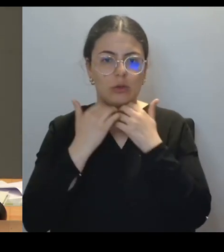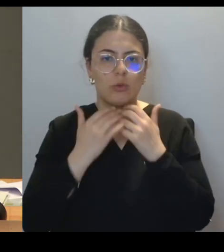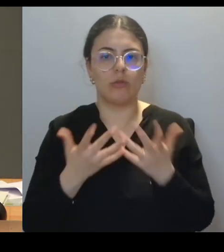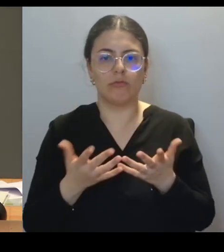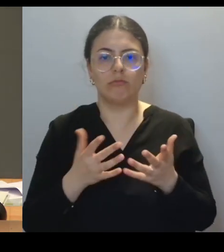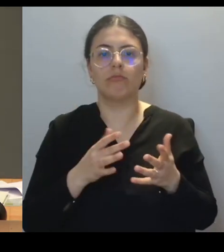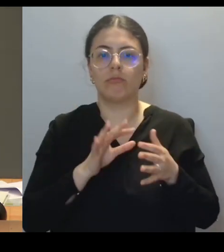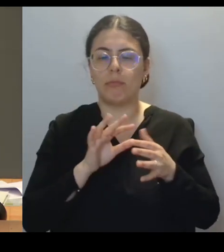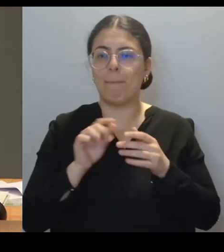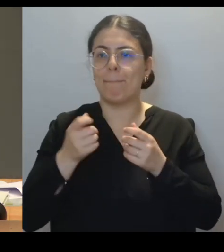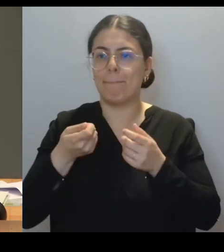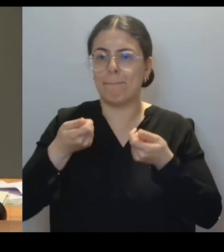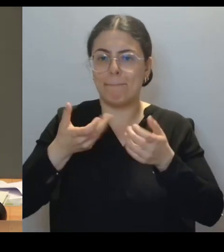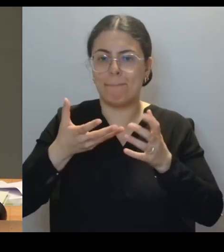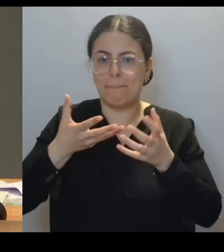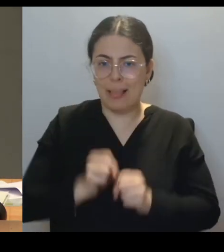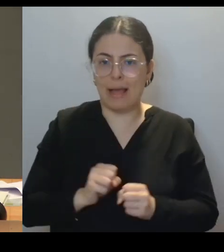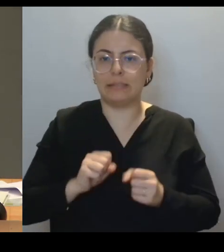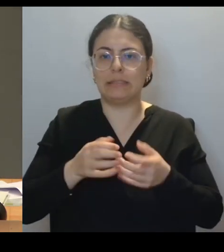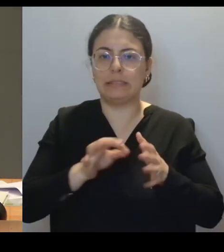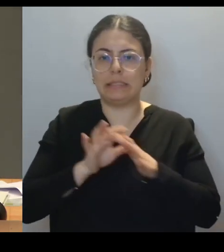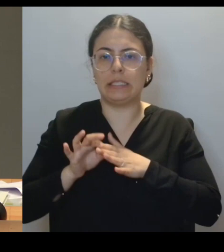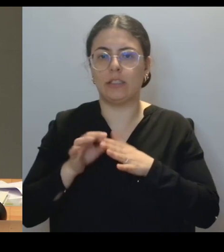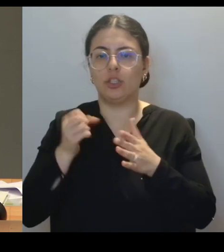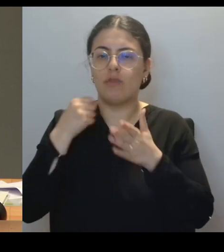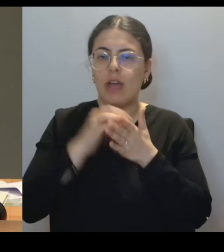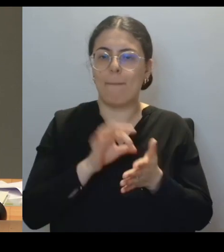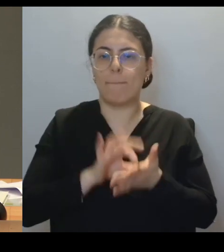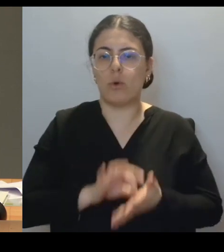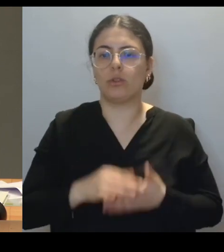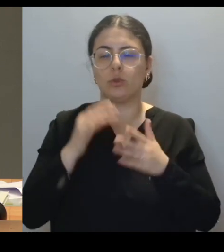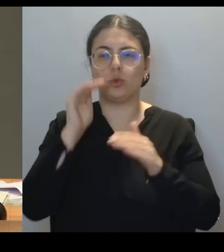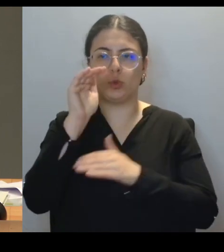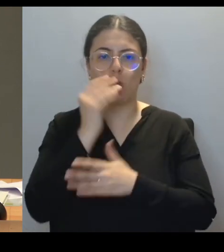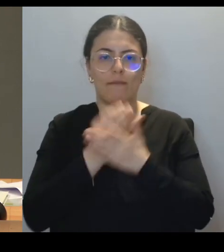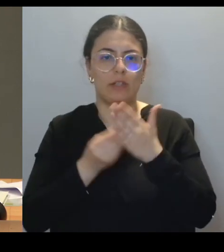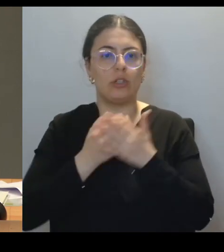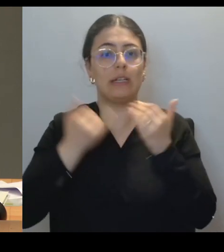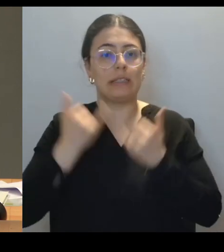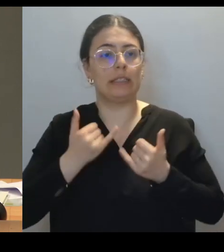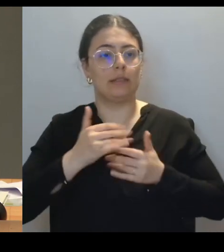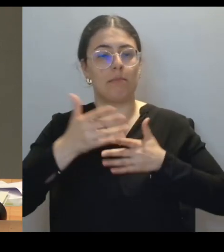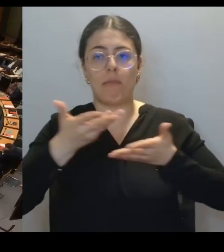beginnt die Fraktion der CDU. Bitte schön, Herr Abgeordneter Greff. Sie haben das Wort.